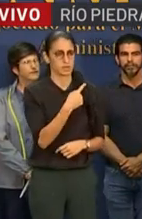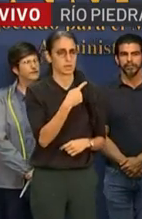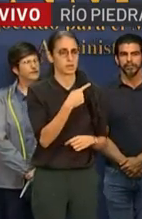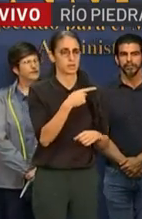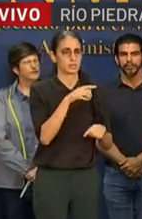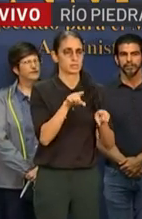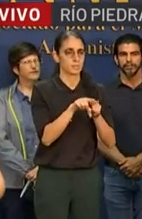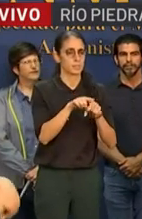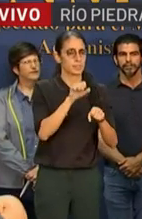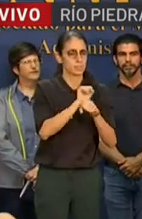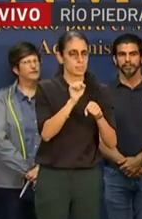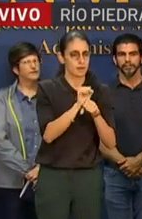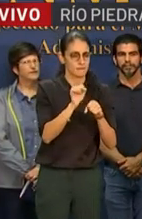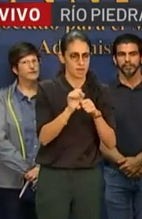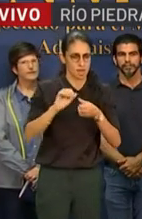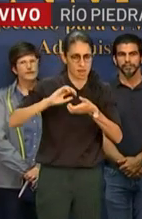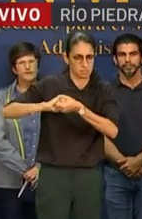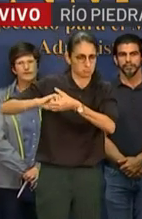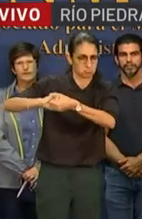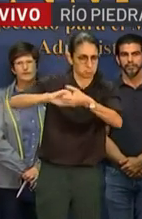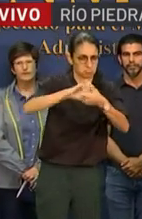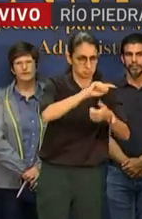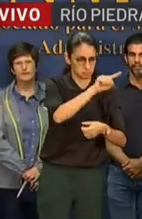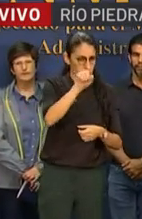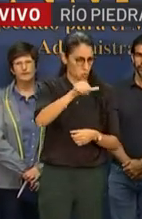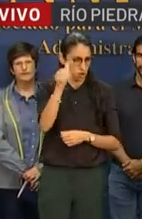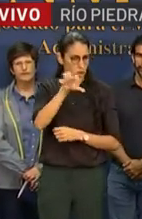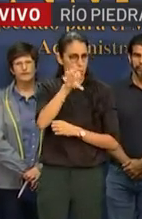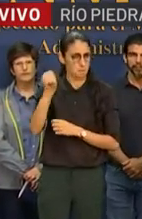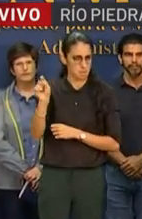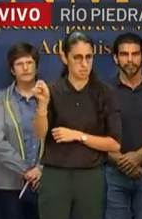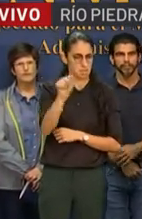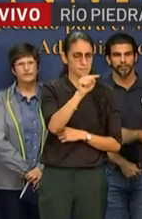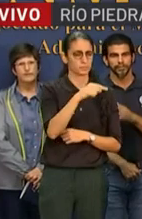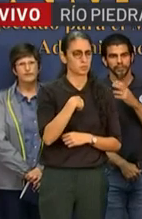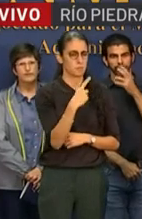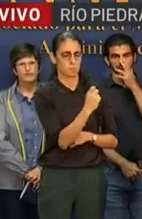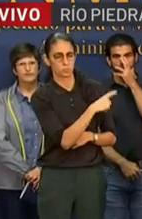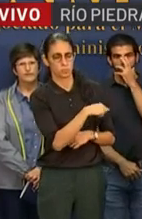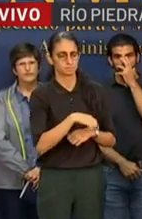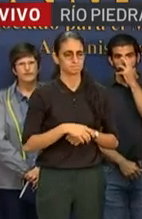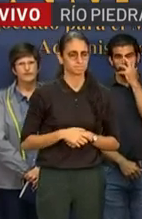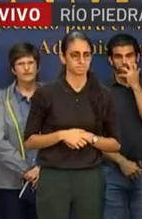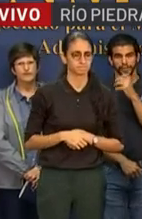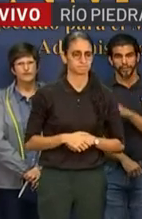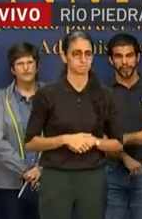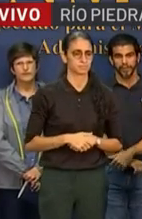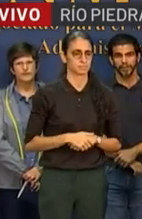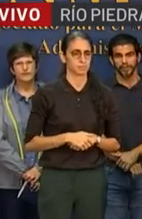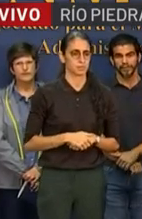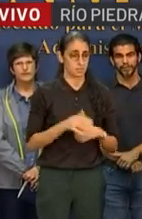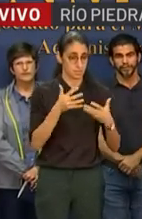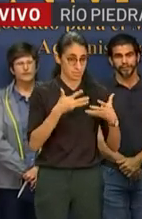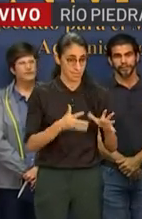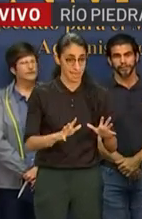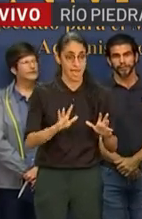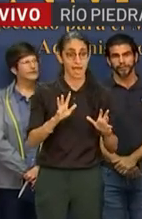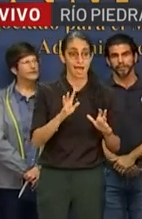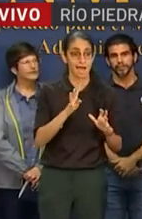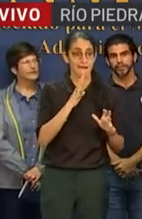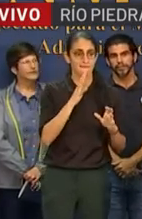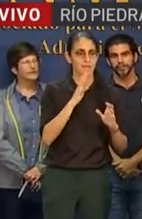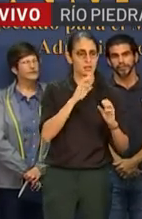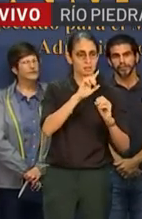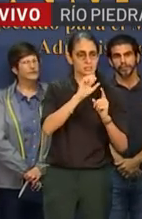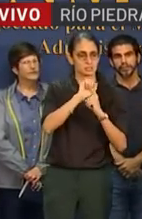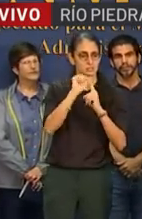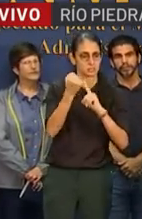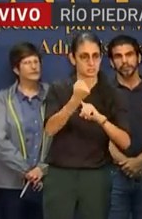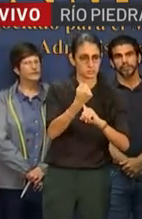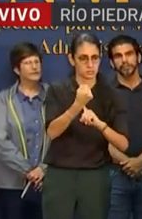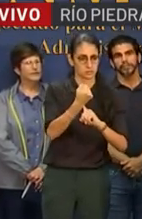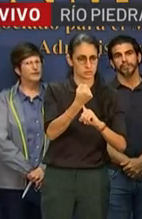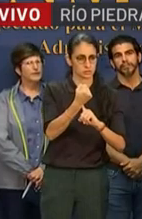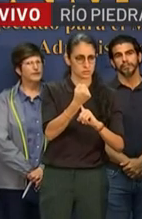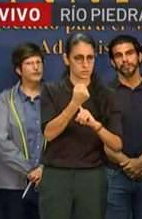QUISIERA CONTINUAR CON